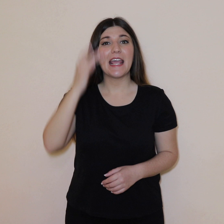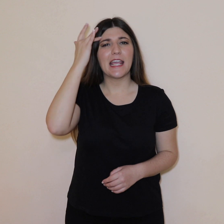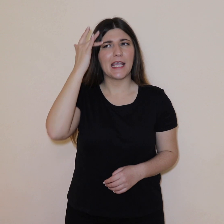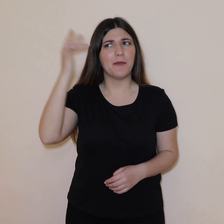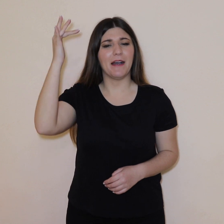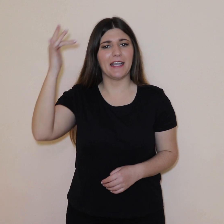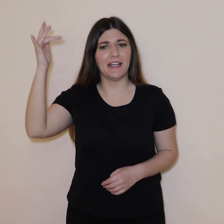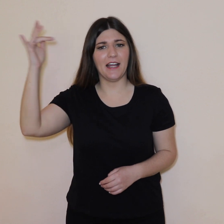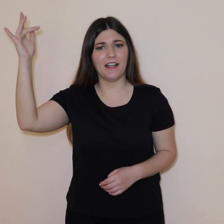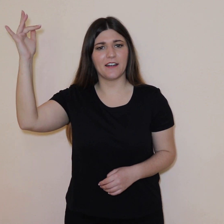Imaginar Leer